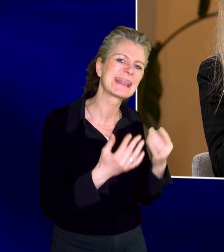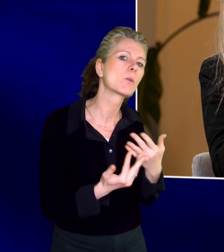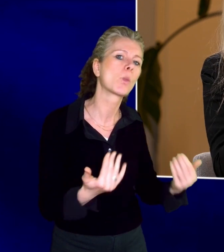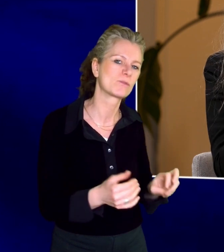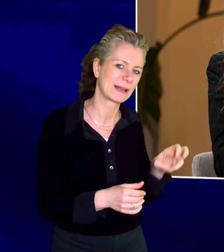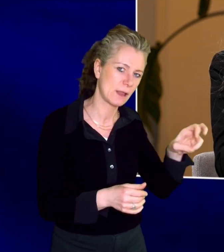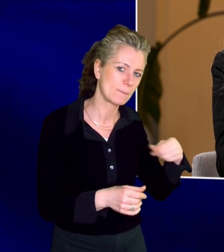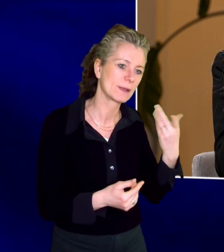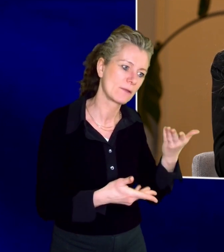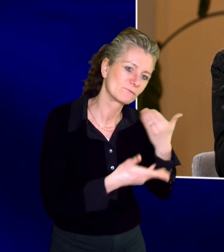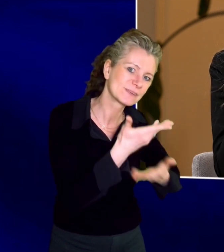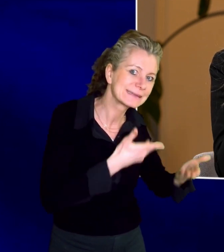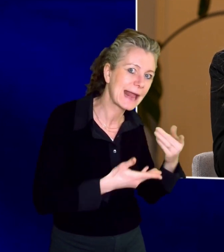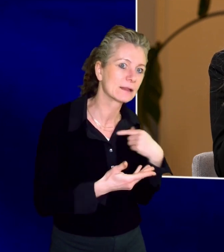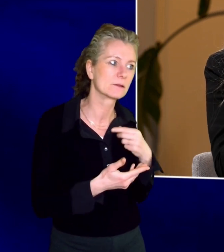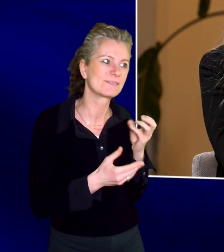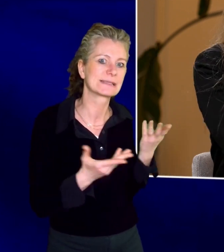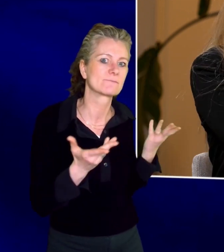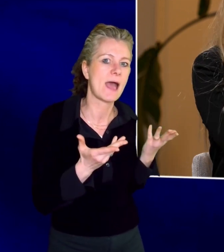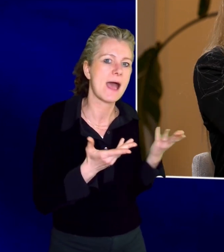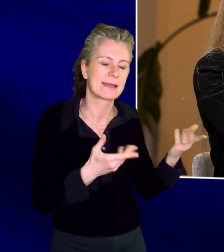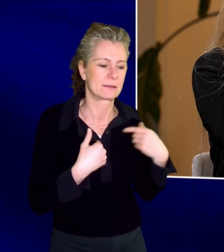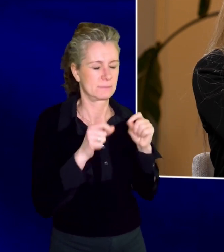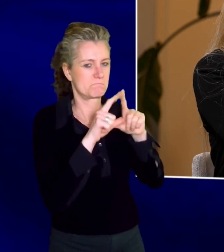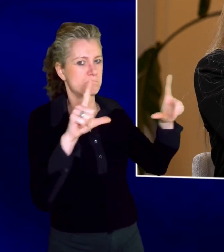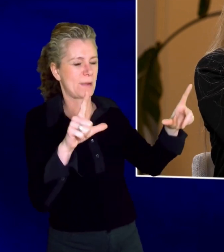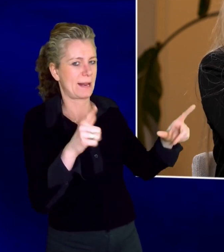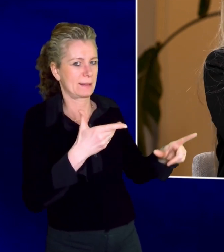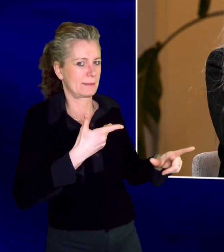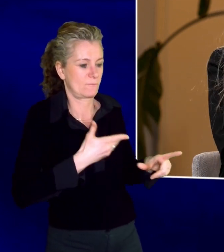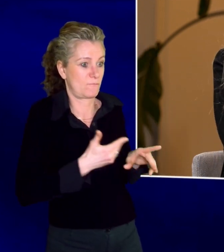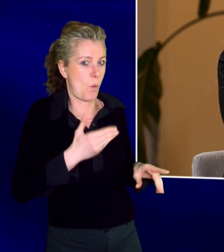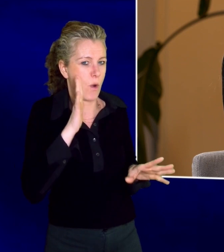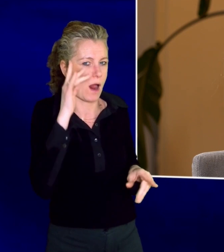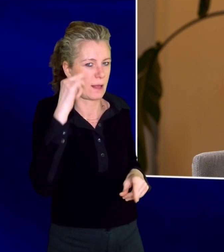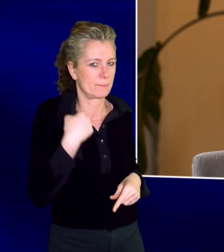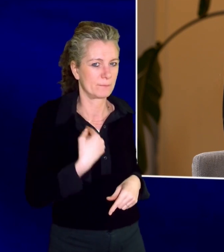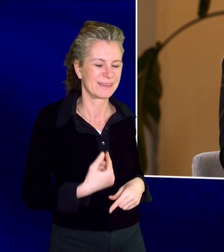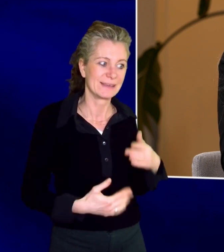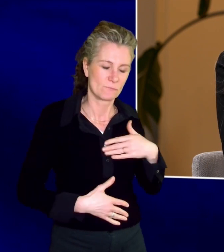om maar een beeld te krijgen. En ik voel dan herkenning, dat ik denk: Fijn, jij snapt dat.